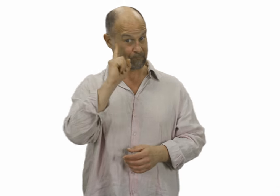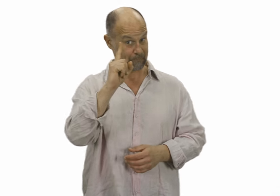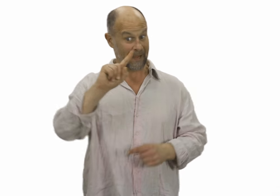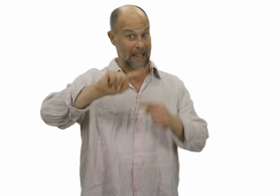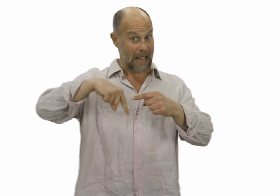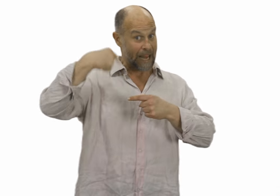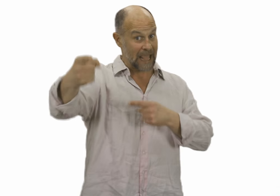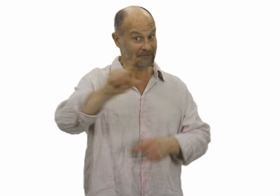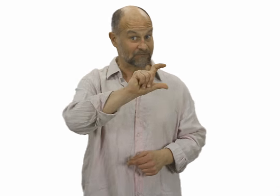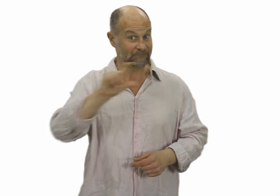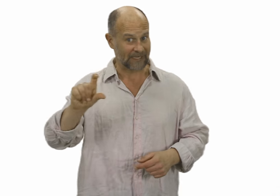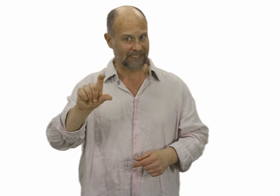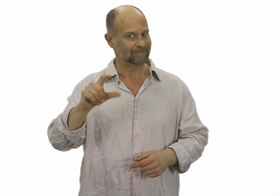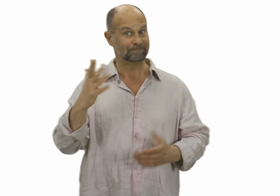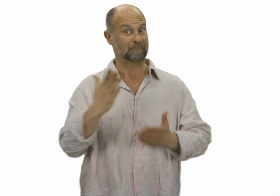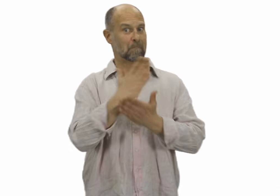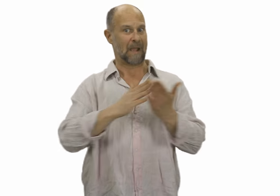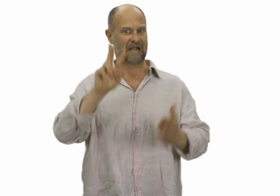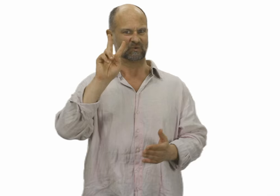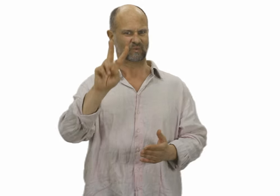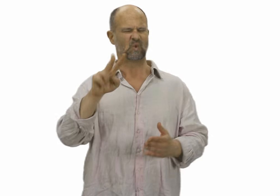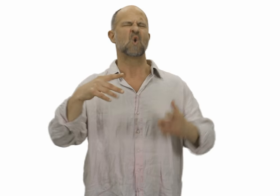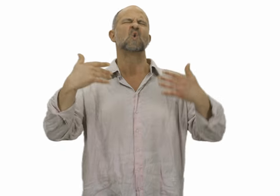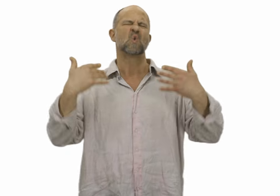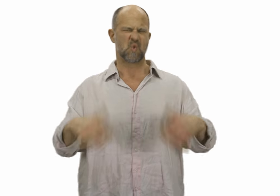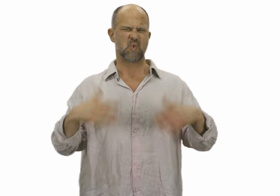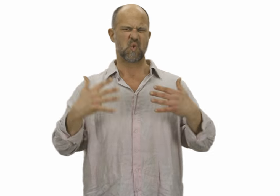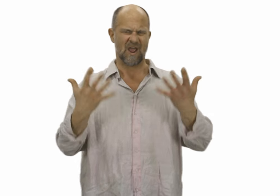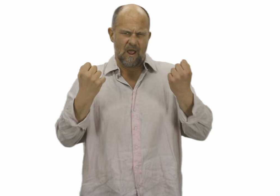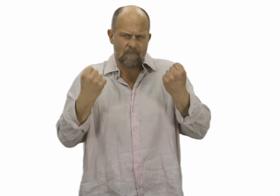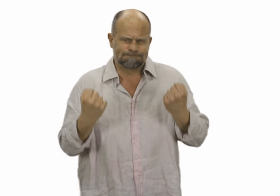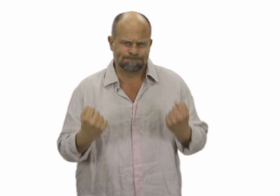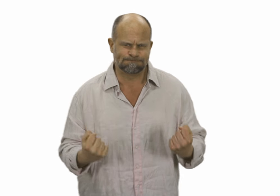In unserer nächsten Sendung wird das anders sein. Der zweite Teil meiner Erlebnisse lastet schwer in mir.